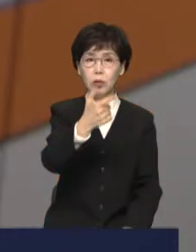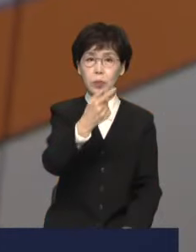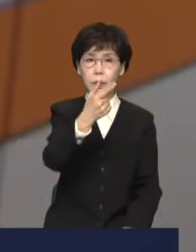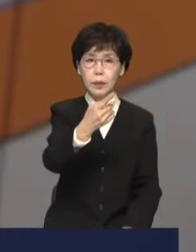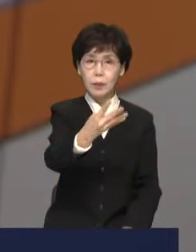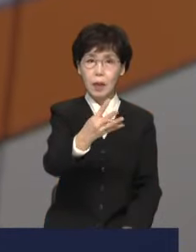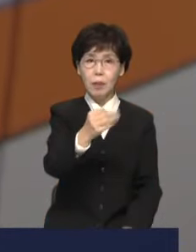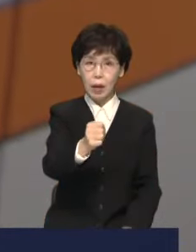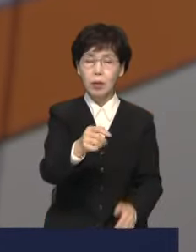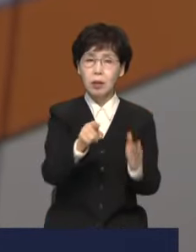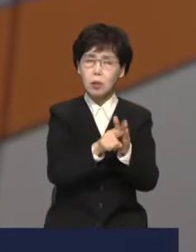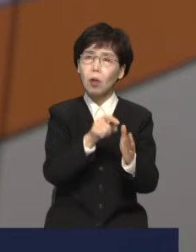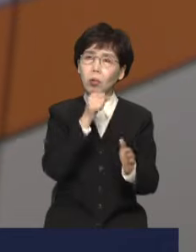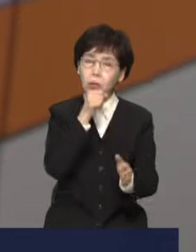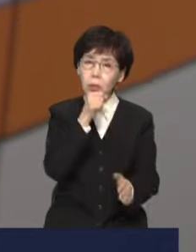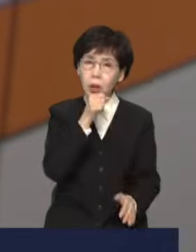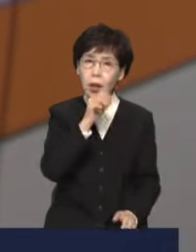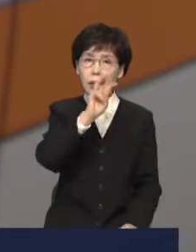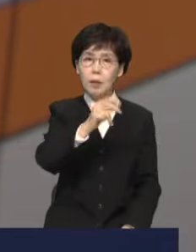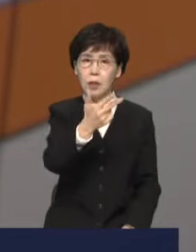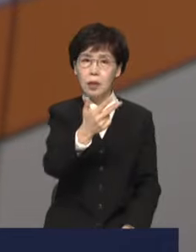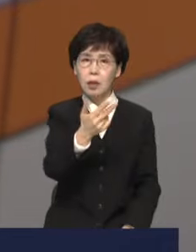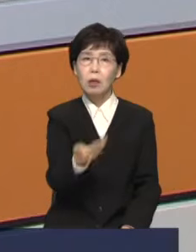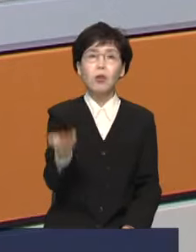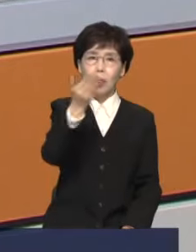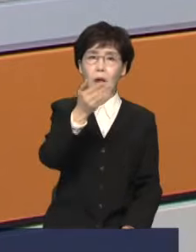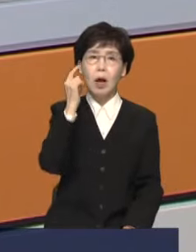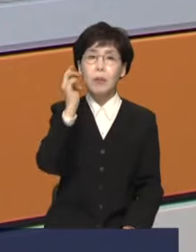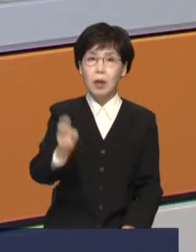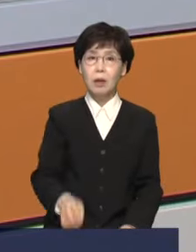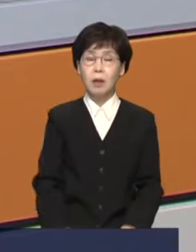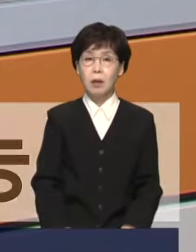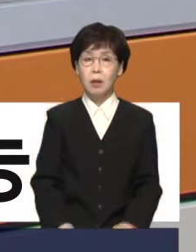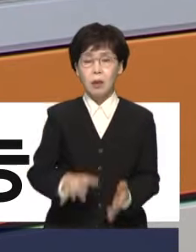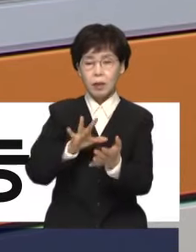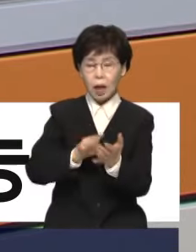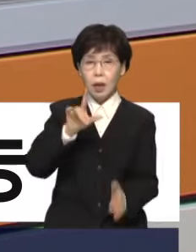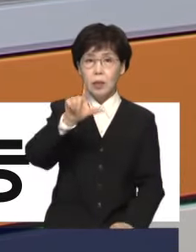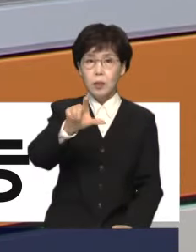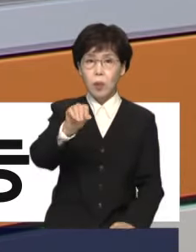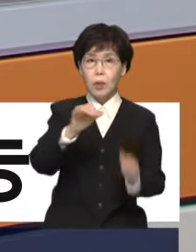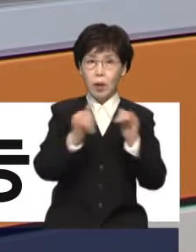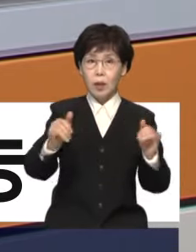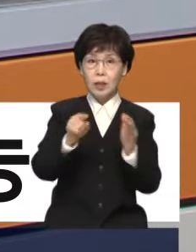개인 264만 명의 신용평점이 평균 37점 올라갈 거라고 추산했습니다. 약 15만 명이 신용카드를 발급받을 수 있게 됩니다.